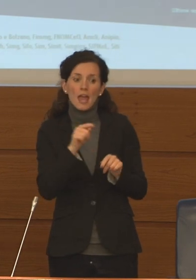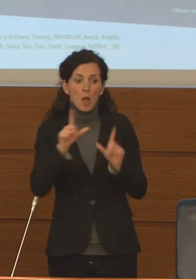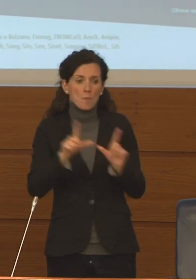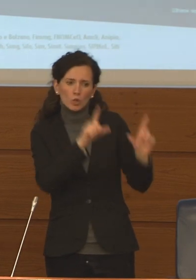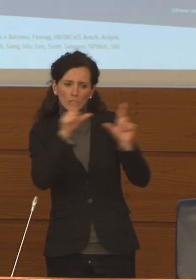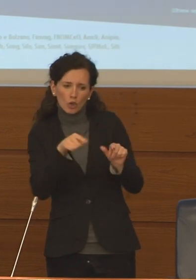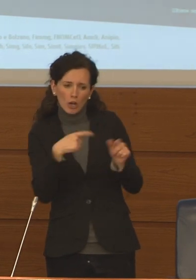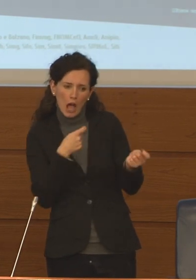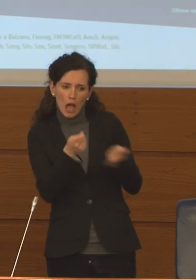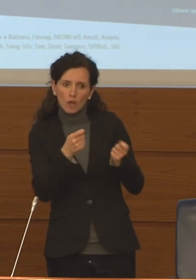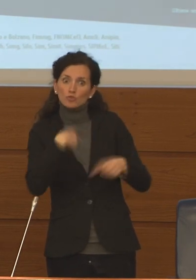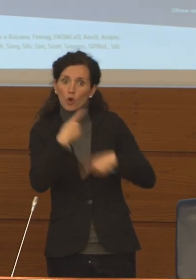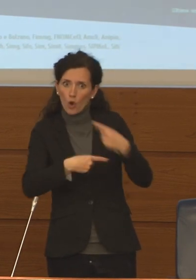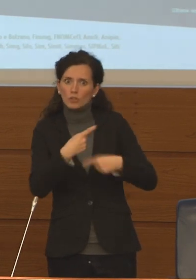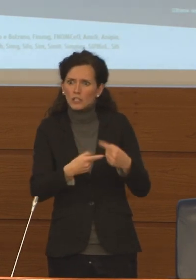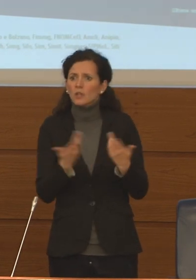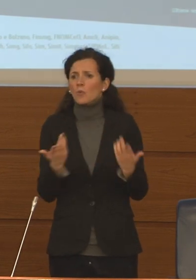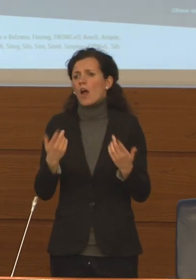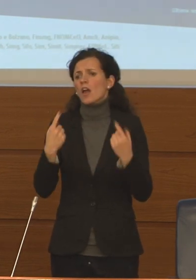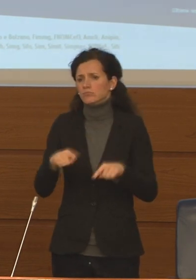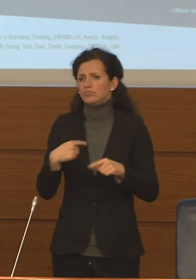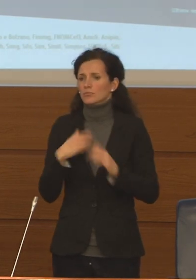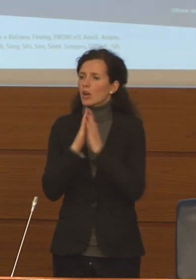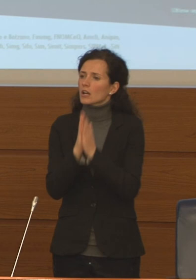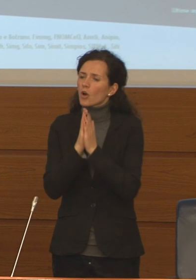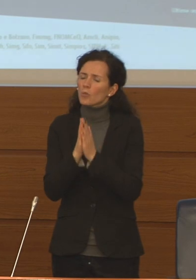raccomandazione più importante in questo momento è quella dell'attenzione